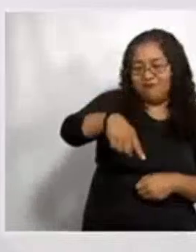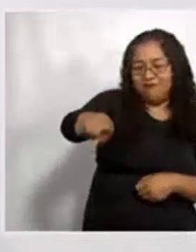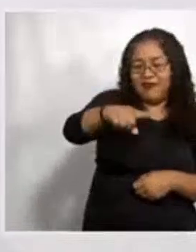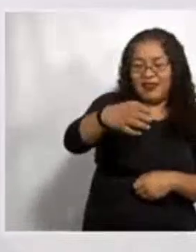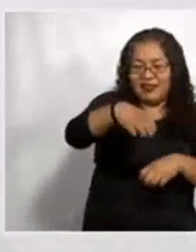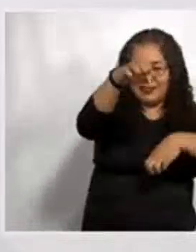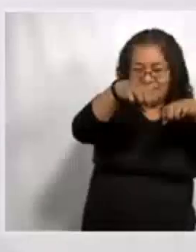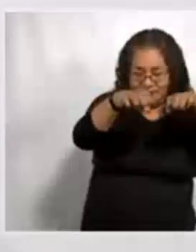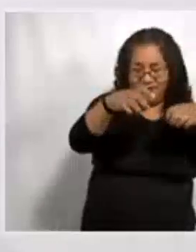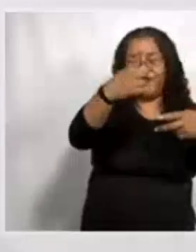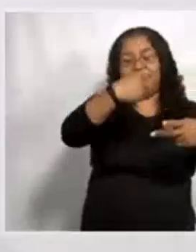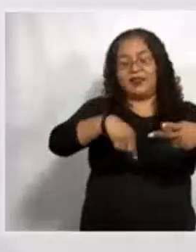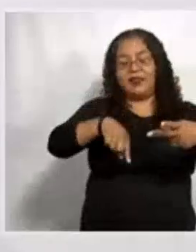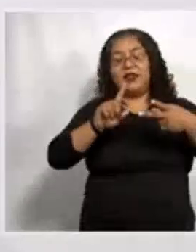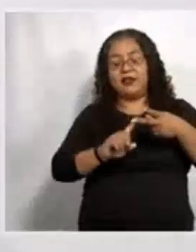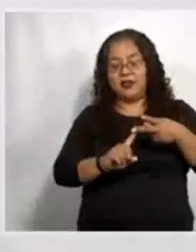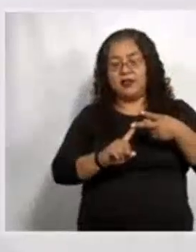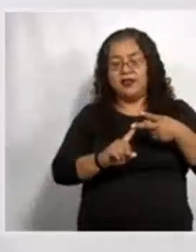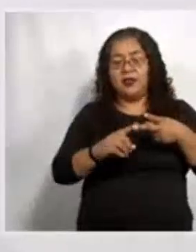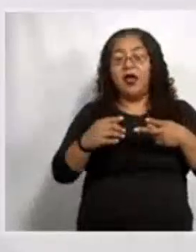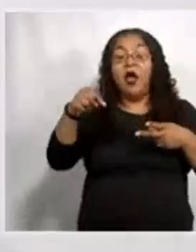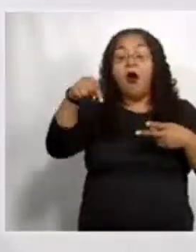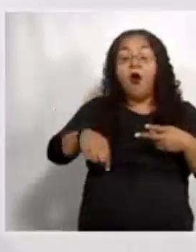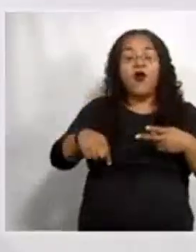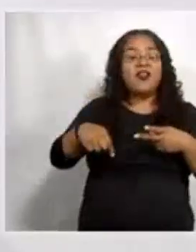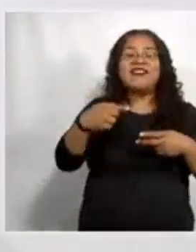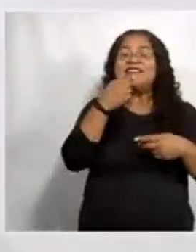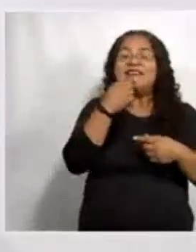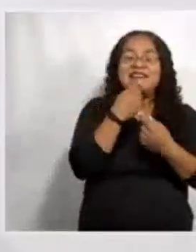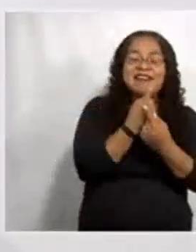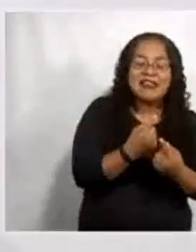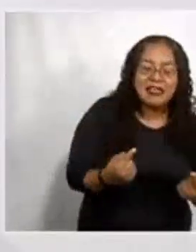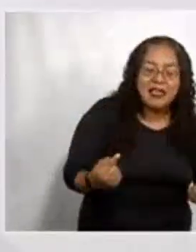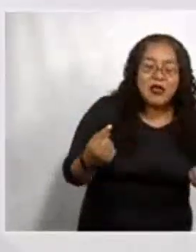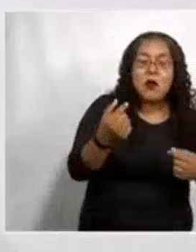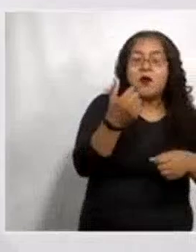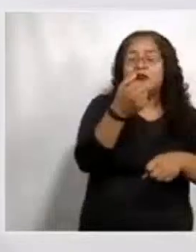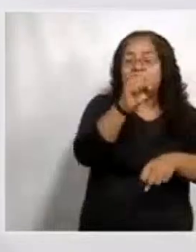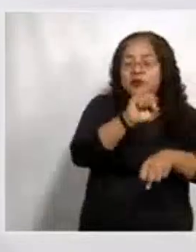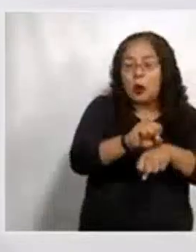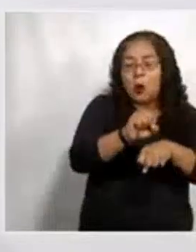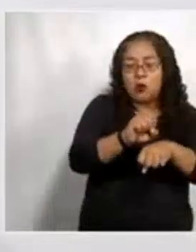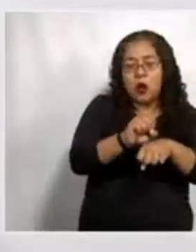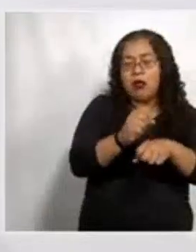Este año ya todos los niños y niñas que van a secundaria pública tienen